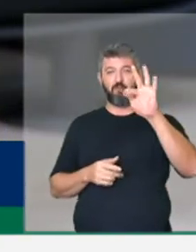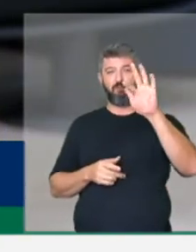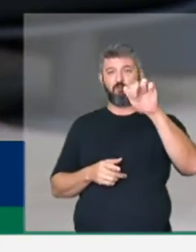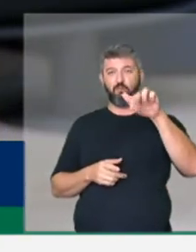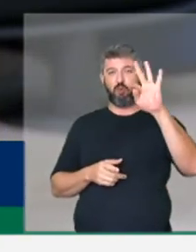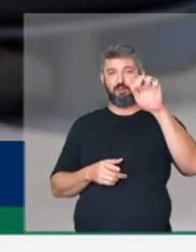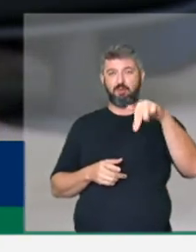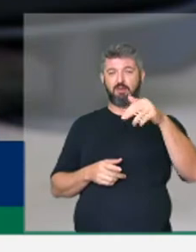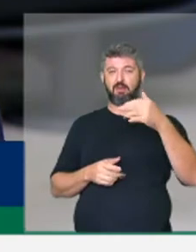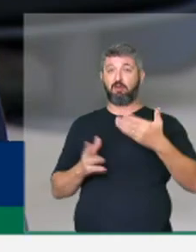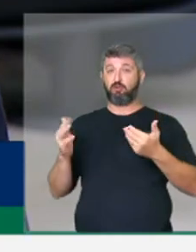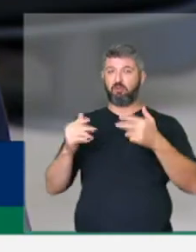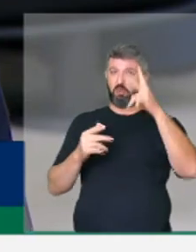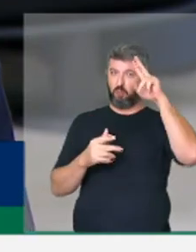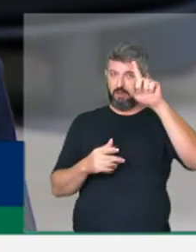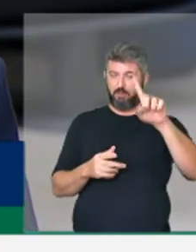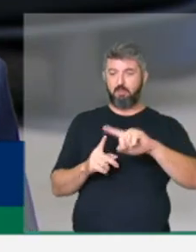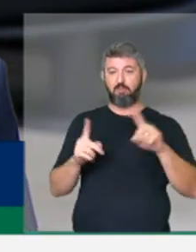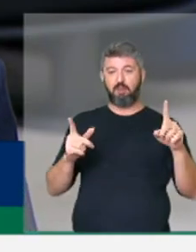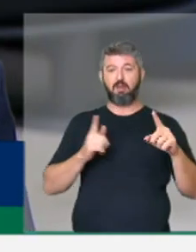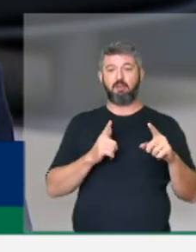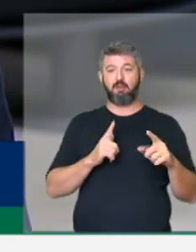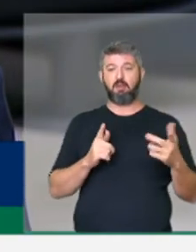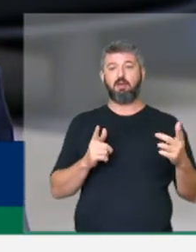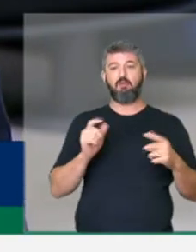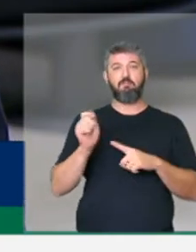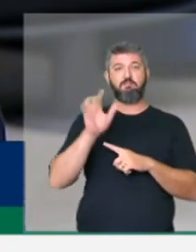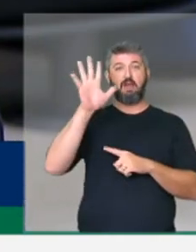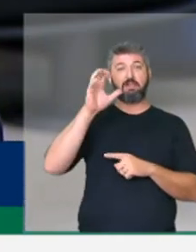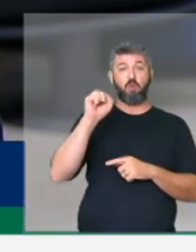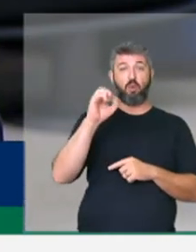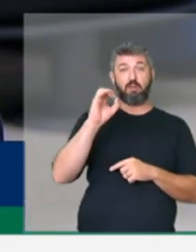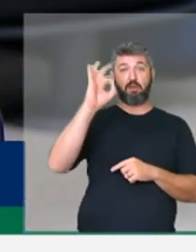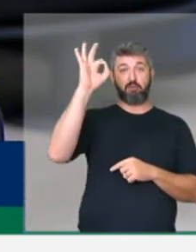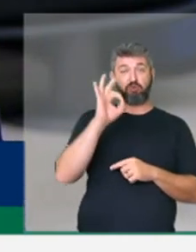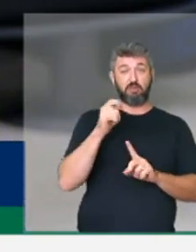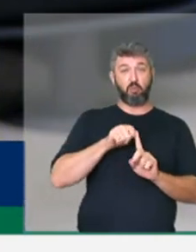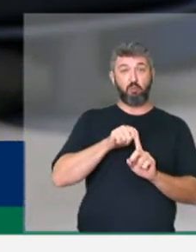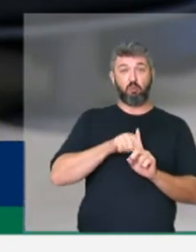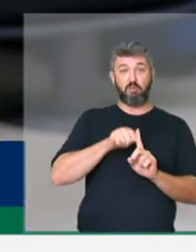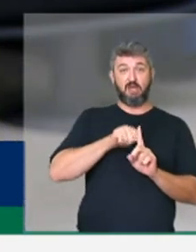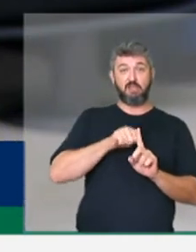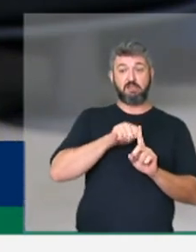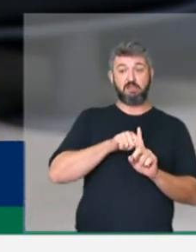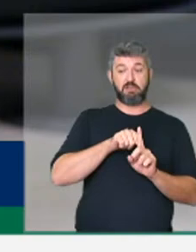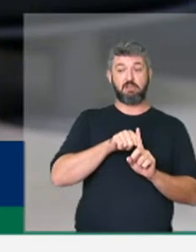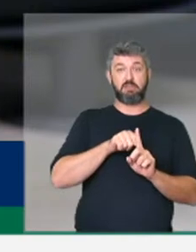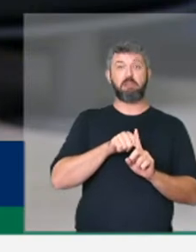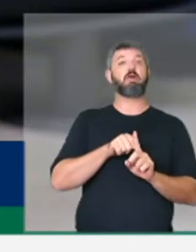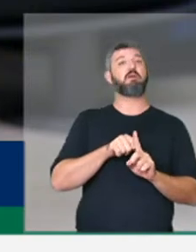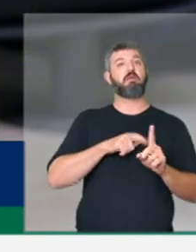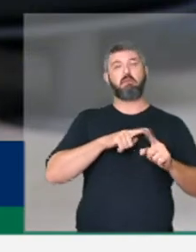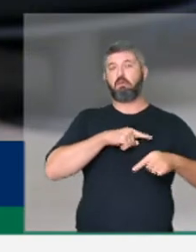VOCÊ VAI CRIAR UM MONTANTE DE VALORES QUE FICA INCOMENSURÁ VEL. E NÓS ESTAMOS FALANDO DE EMPRESAS COM DÍVIDA DE MAIS DE 30 ANOS. AÍ NÃO TEM